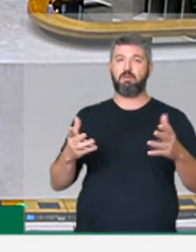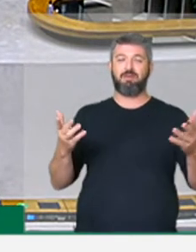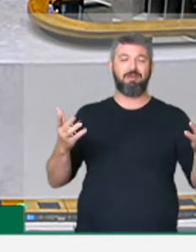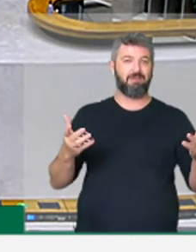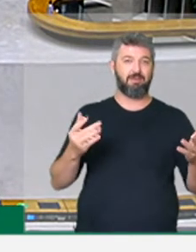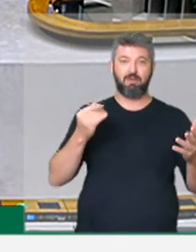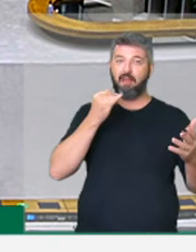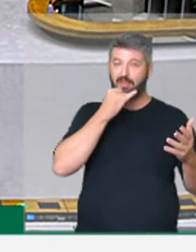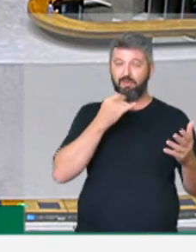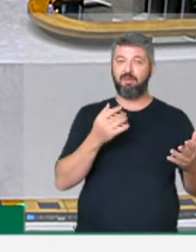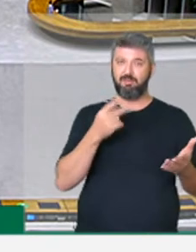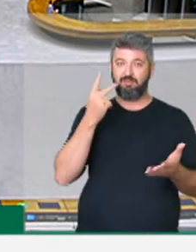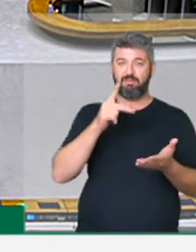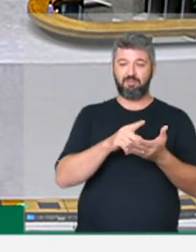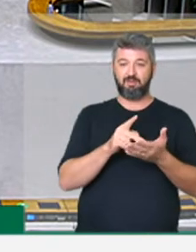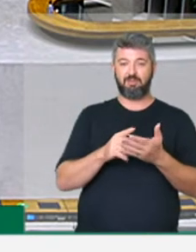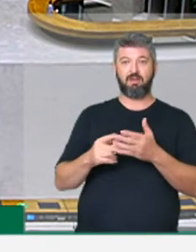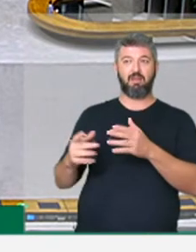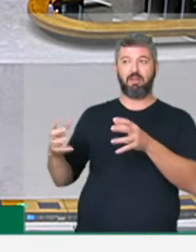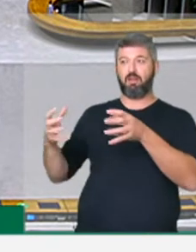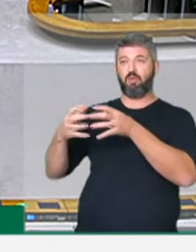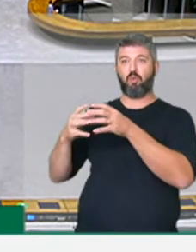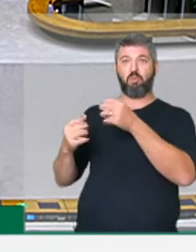UMA LUTA MUITO GRANDE INTERNA PARA SALVAR AS EMPRESAS, EU